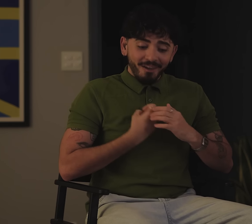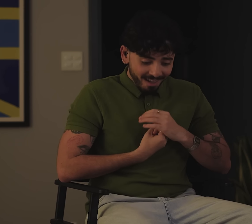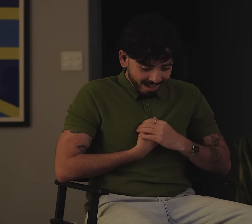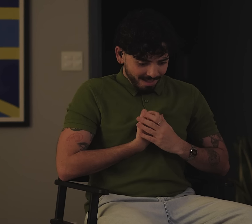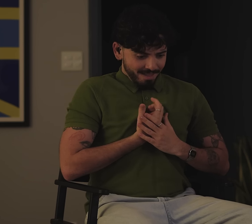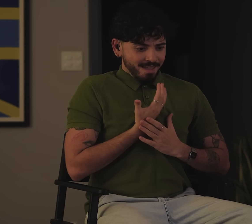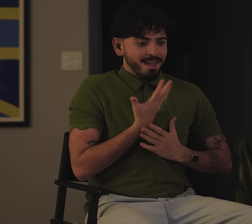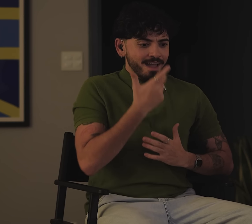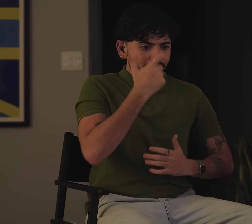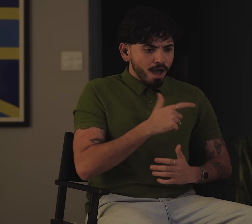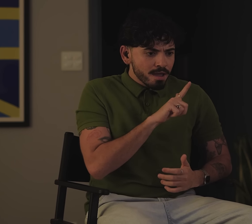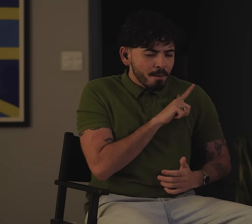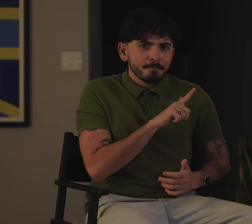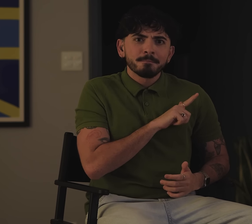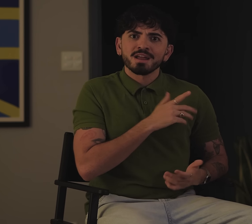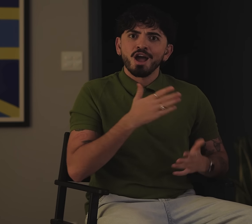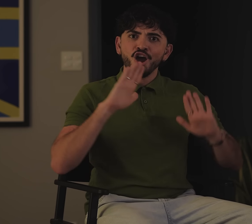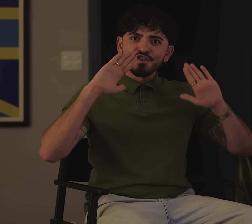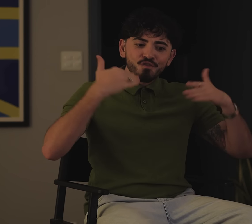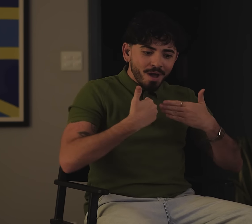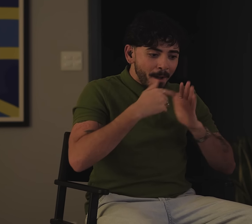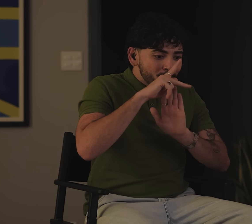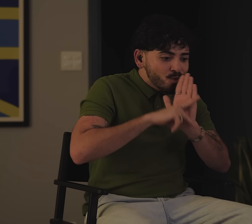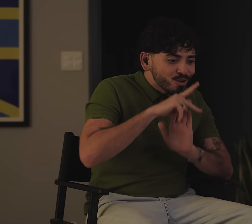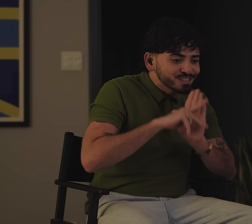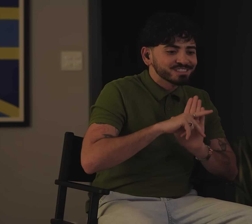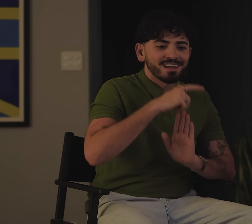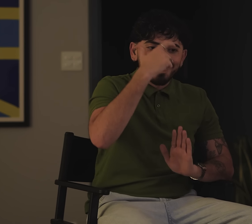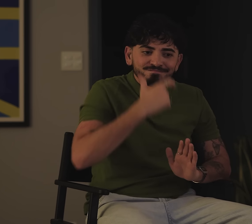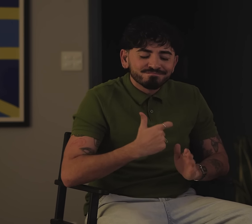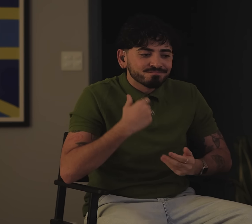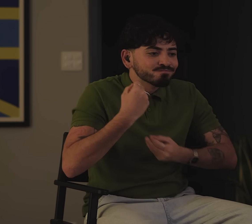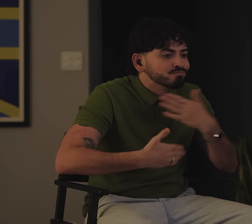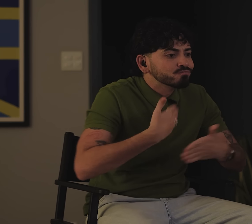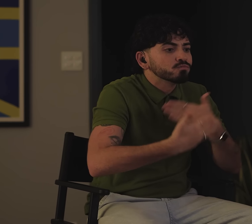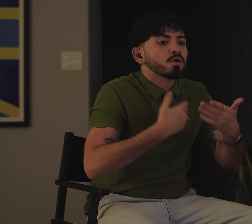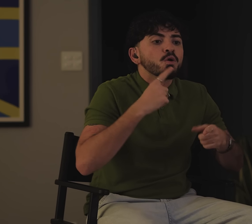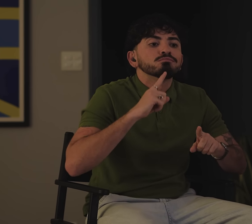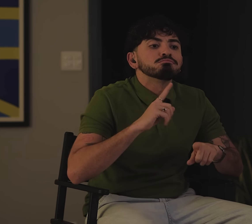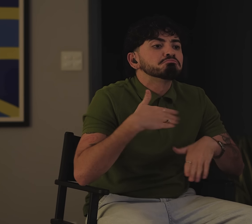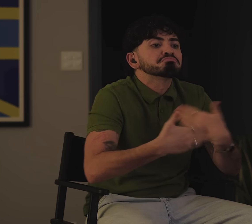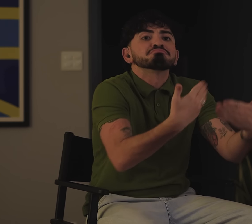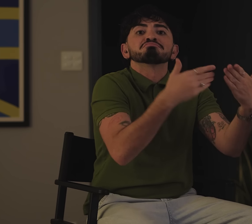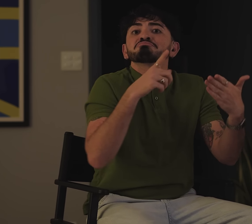Descobrir o que eu gosto, crescer como pessoa, investir em projetos sobre mim e em muitas outras coisas que ainda virão.